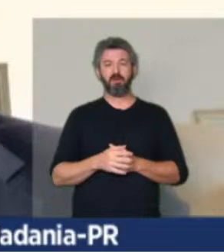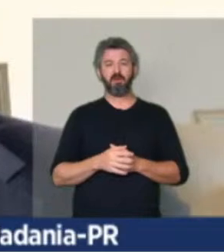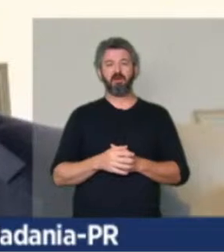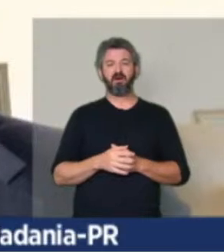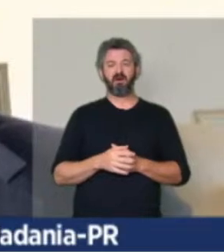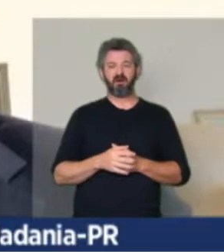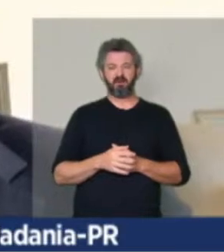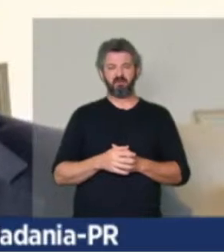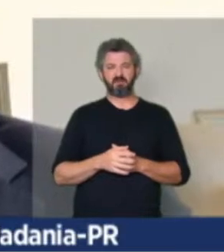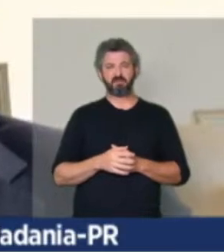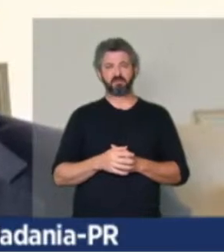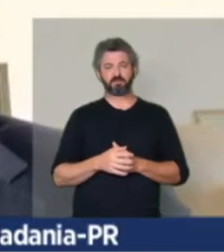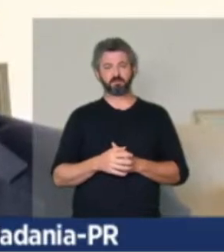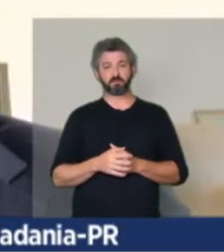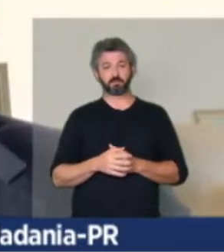JUNTO DELE, MARCELO RAMOS, JUNTO DELE OBTIVEMOS COM O